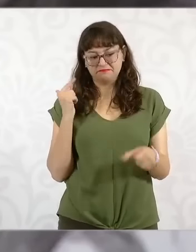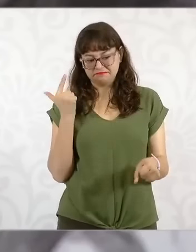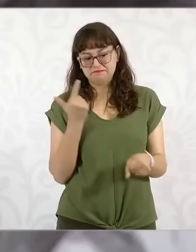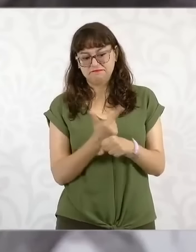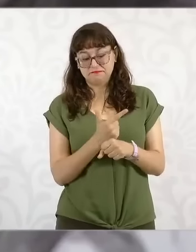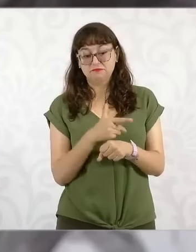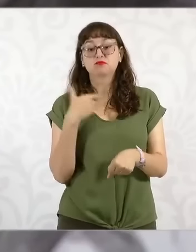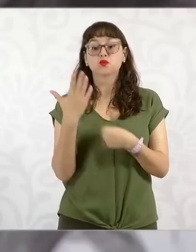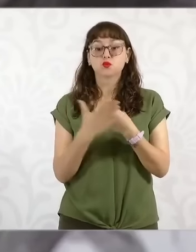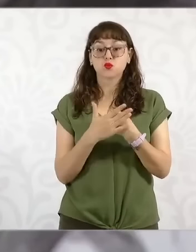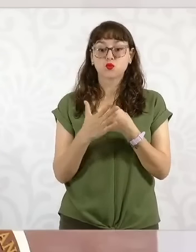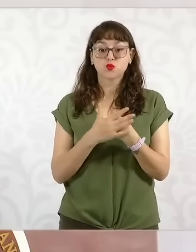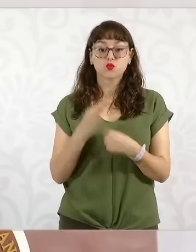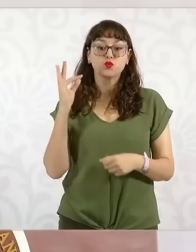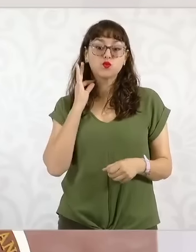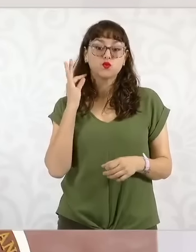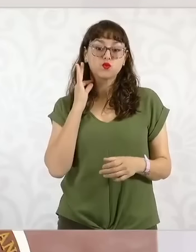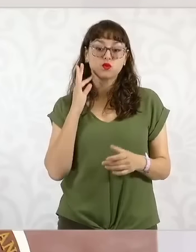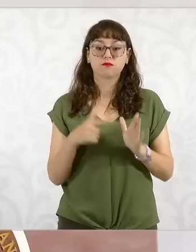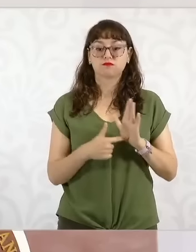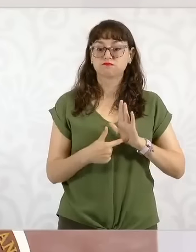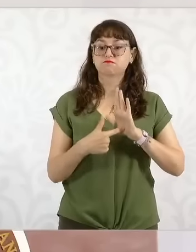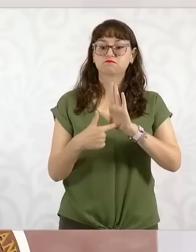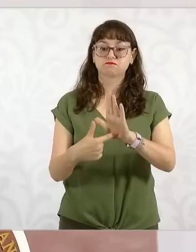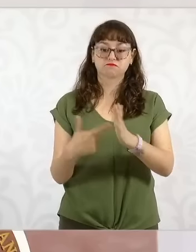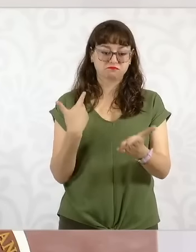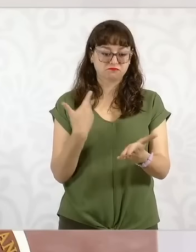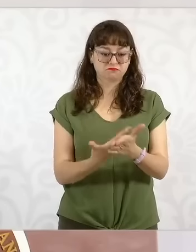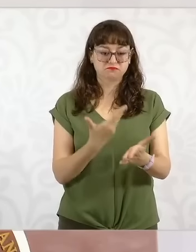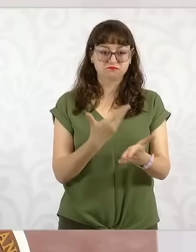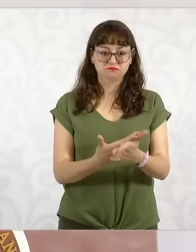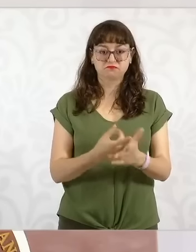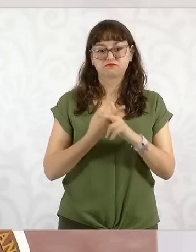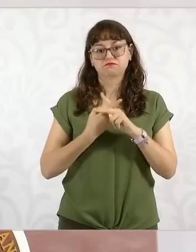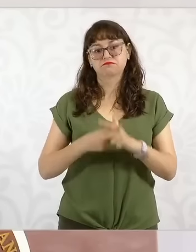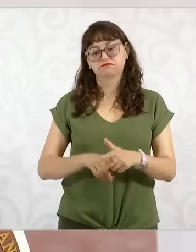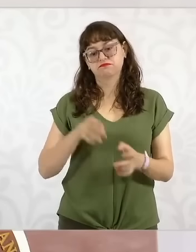los datos de prueba ante la autoridad judicial y acreditará su responsabilidad durante el proceso